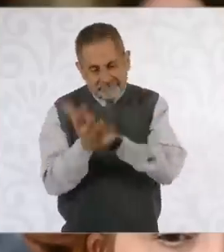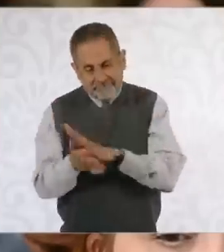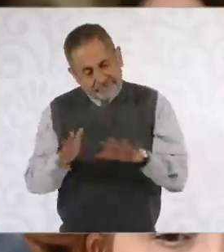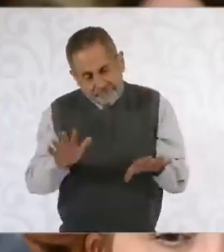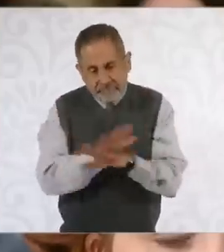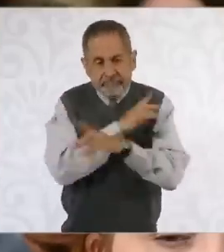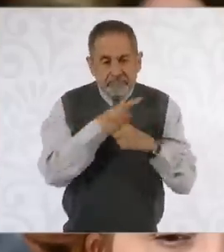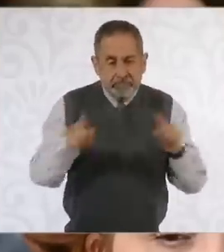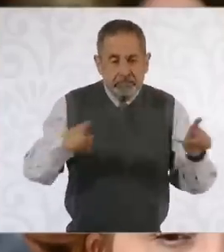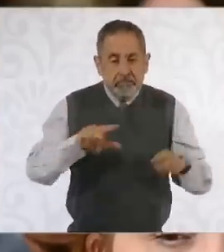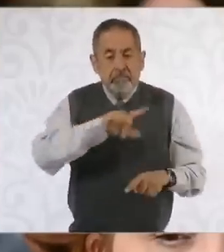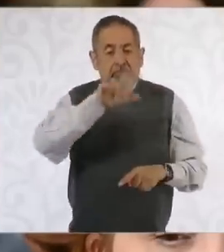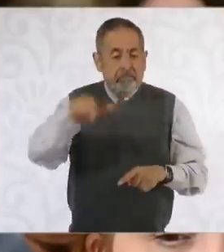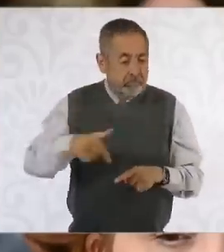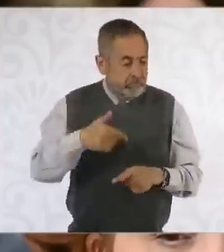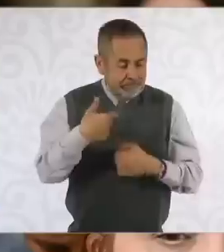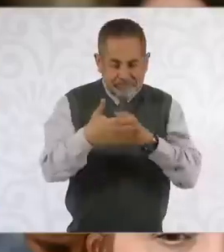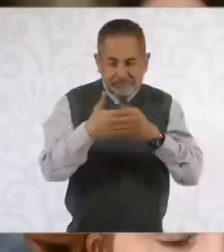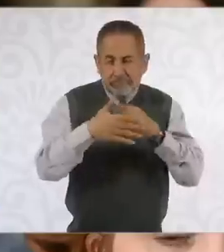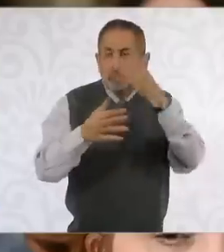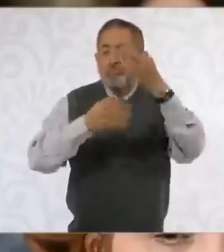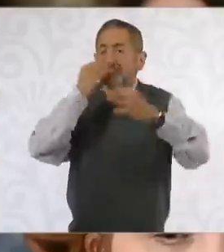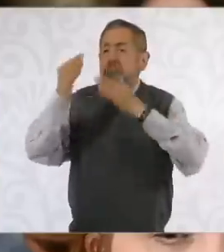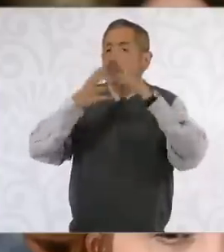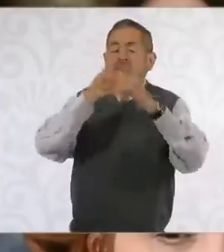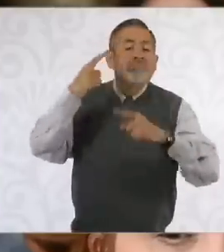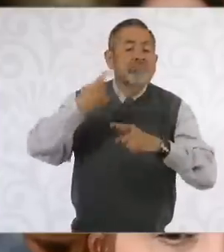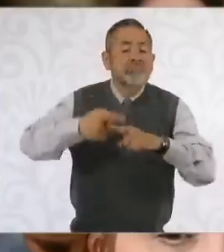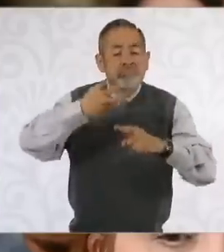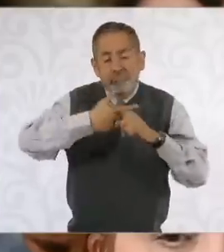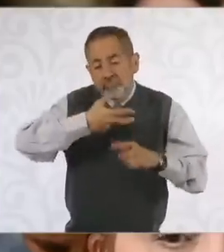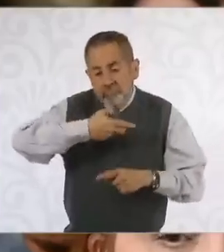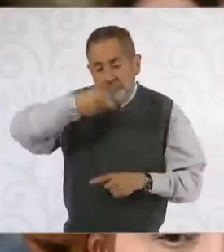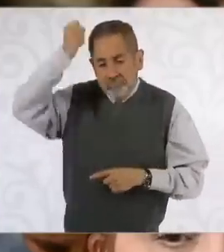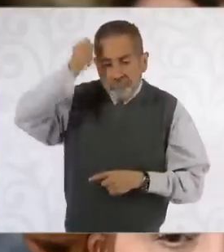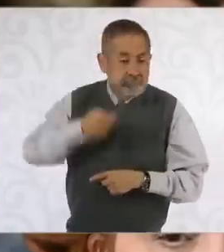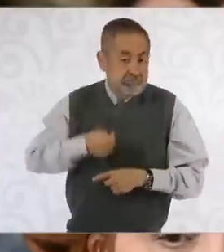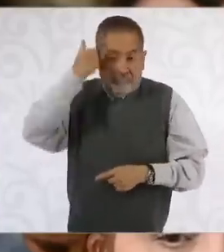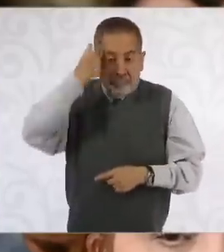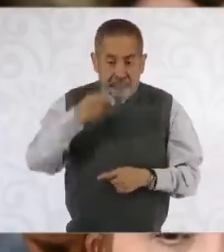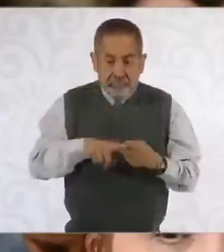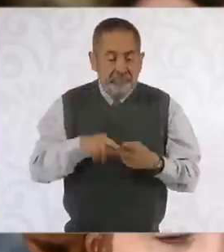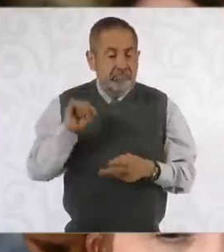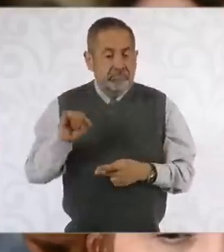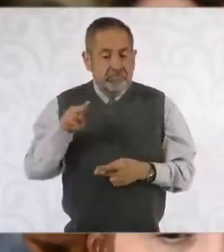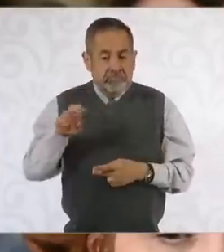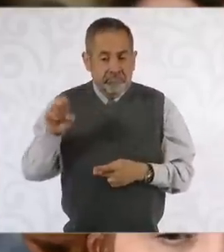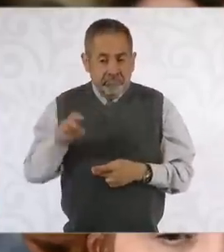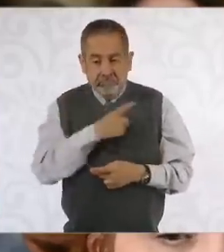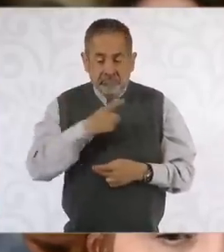la campaña misma toda una Innovación el propio INE tiene que ajustarse a los presupuestos que aquí se